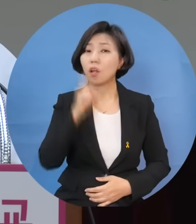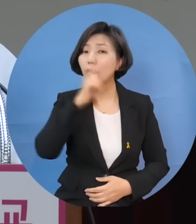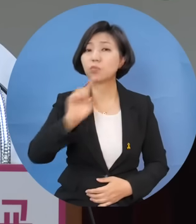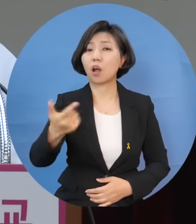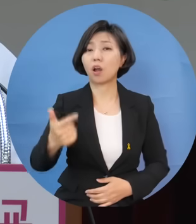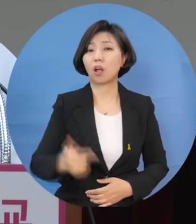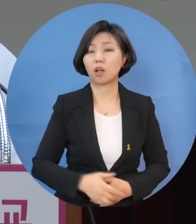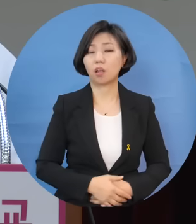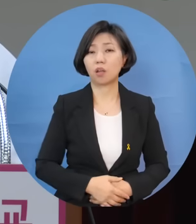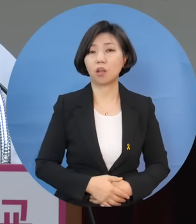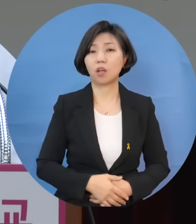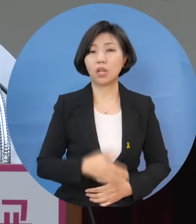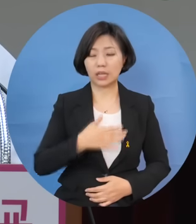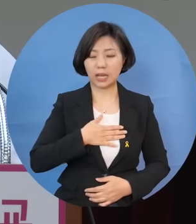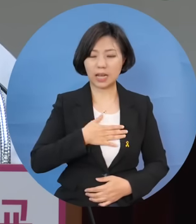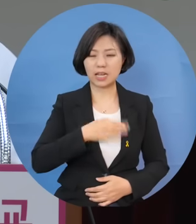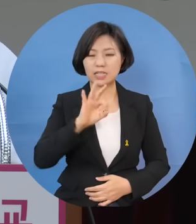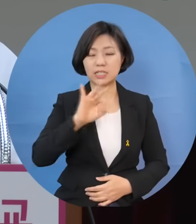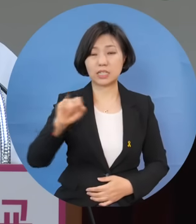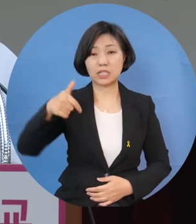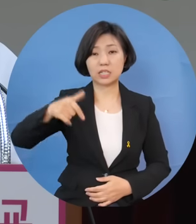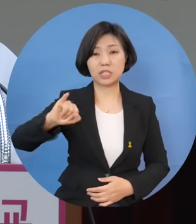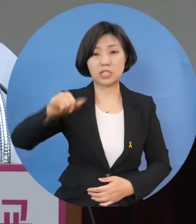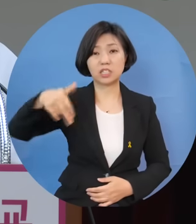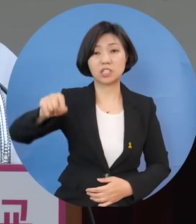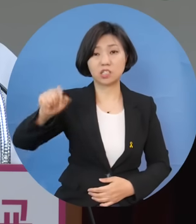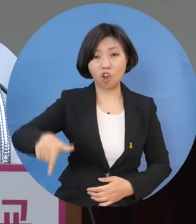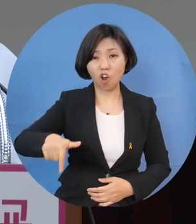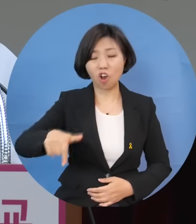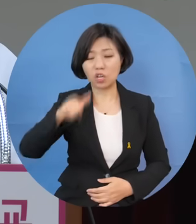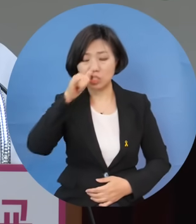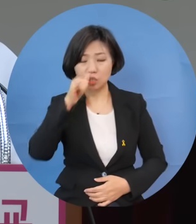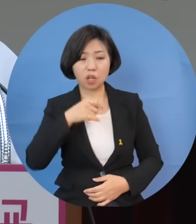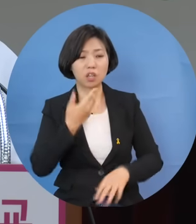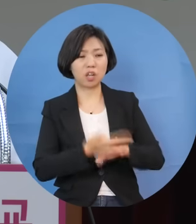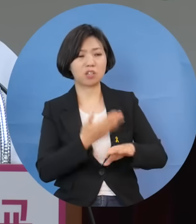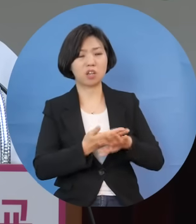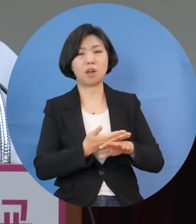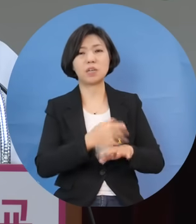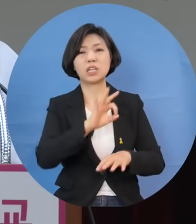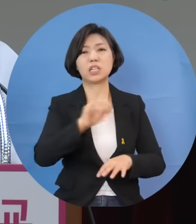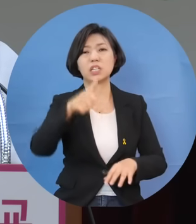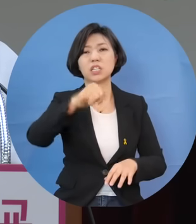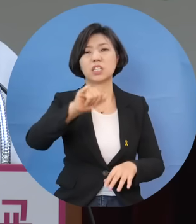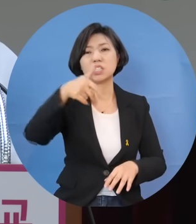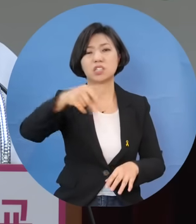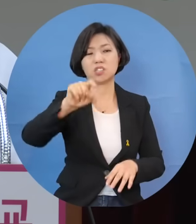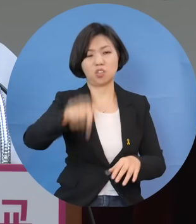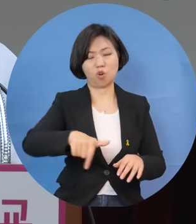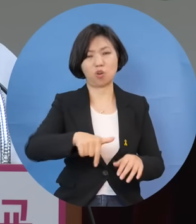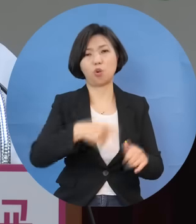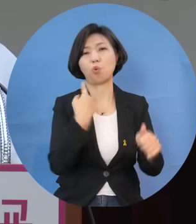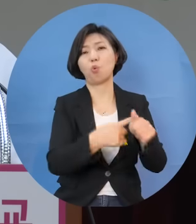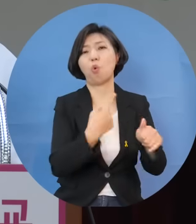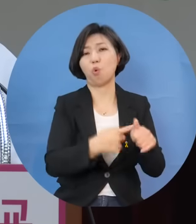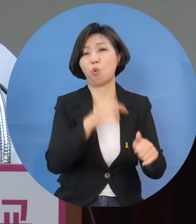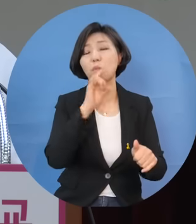그런데 내가 이기적인 줄 알면 다른 사람이 이기적인 것을 비난하지 않는데 자신도 이기적이면서 다른 사람이 이기적이라고 비난한단 말이에요.